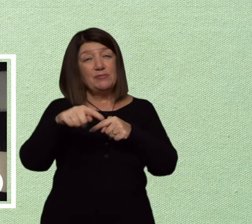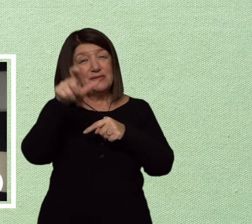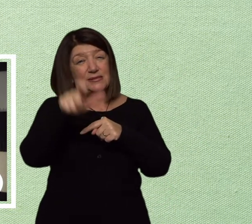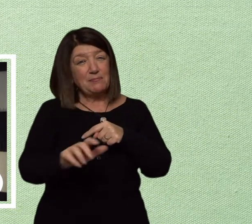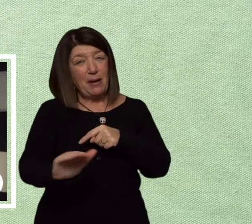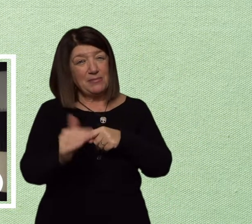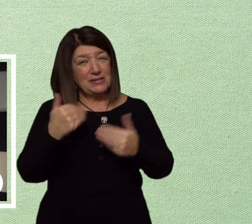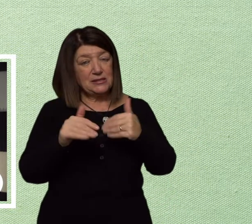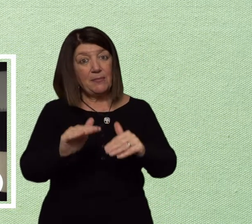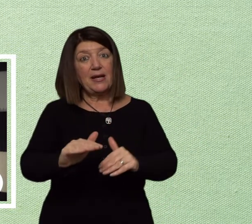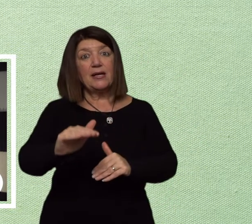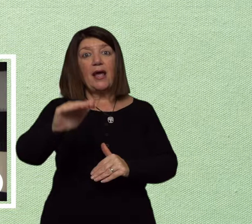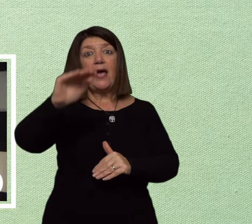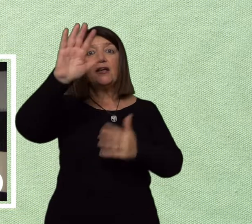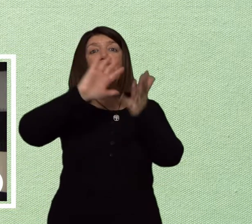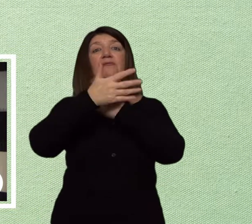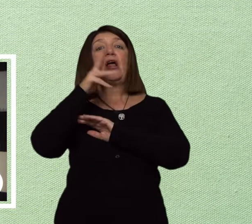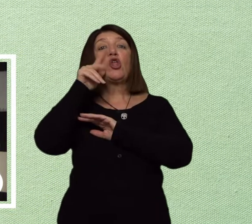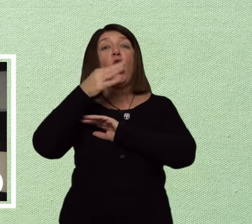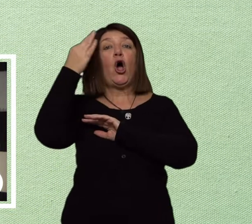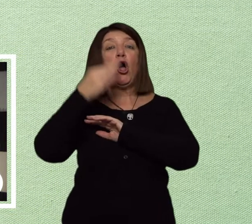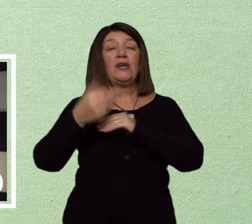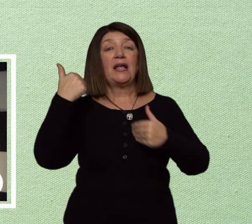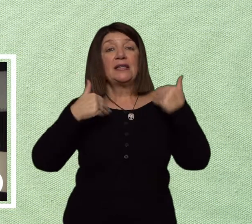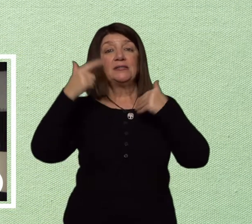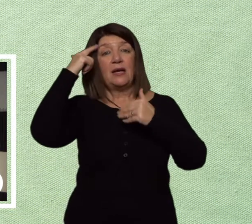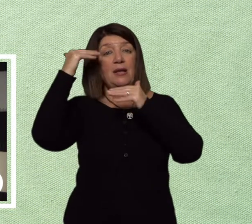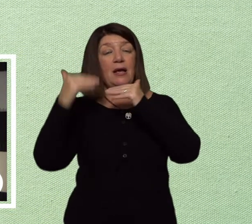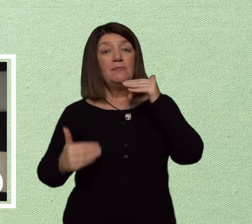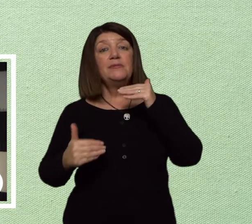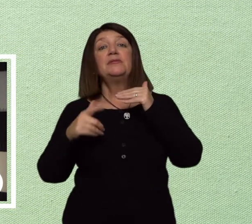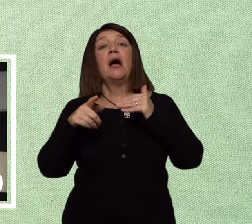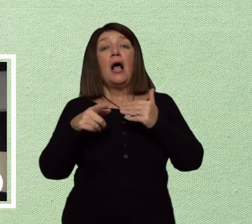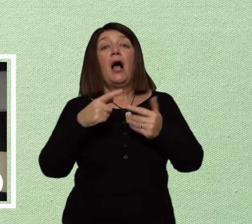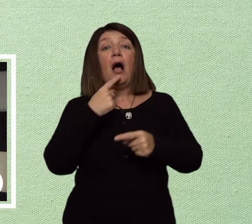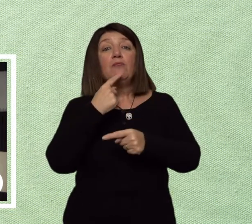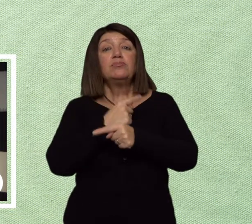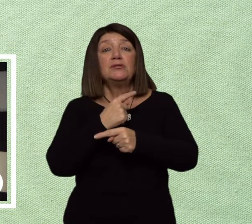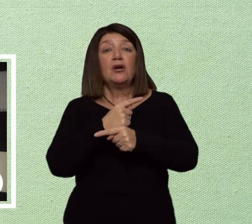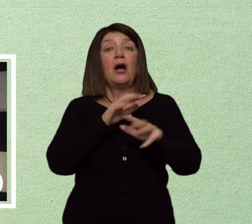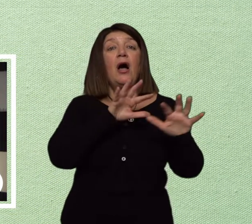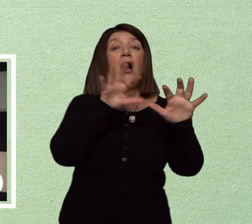che possono essere delle attenzioni affettuose, da quelle che invece sono delle attenzioni